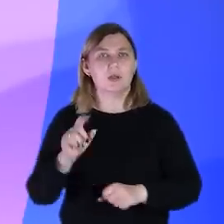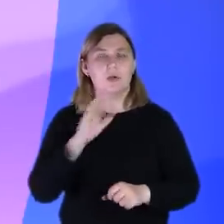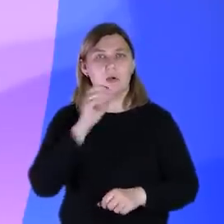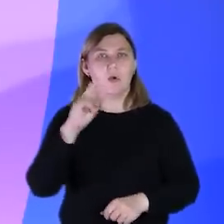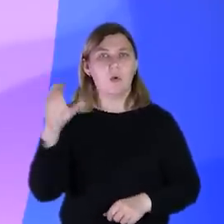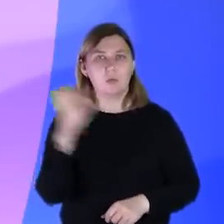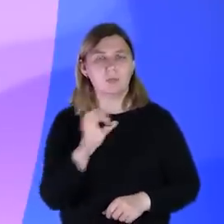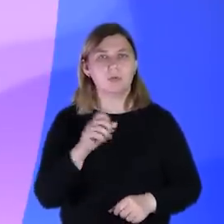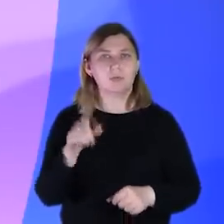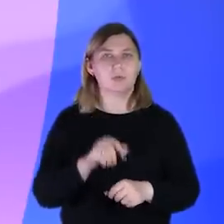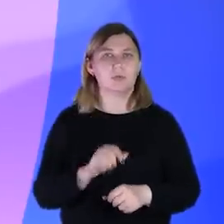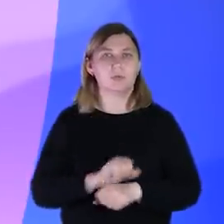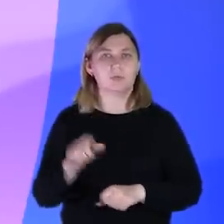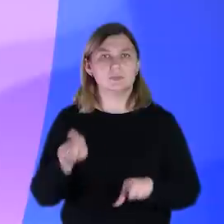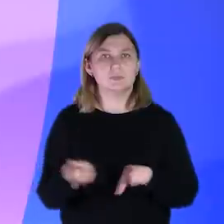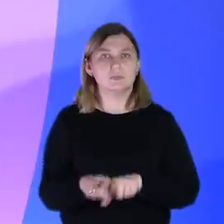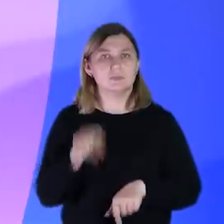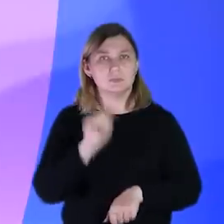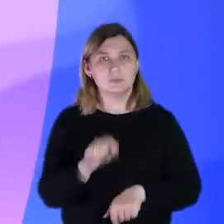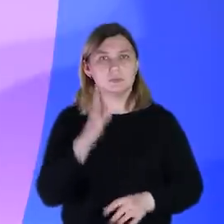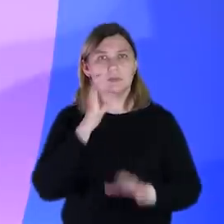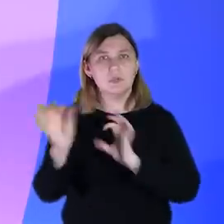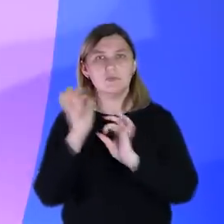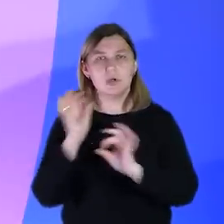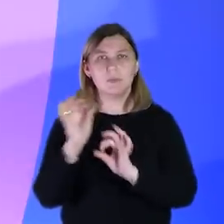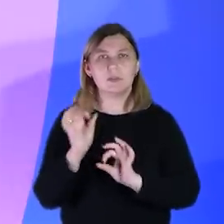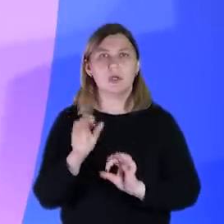Ochrony Pogranicza przez tych informatorów chociażby kontrwywiadu,